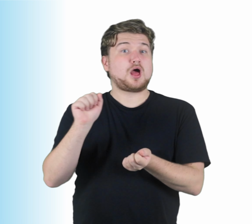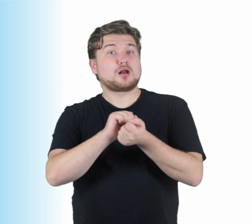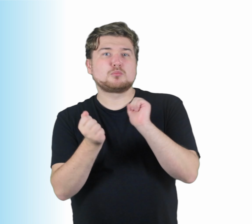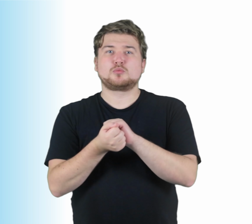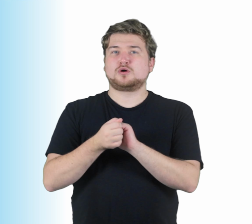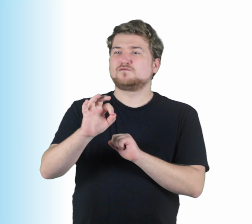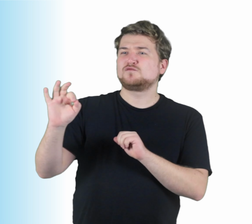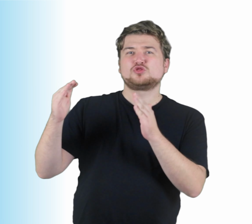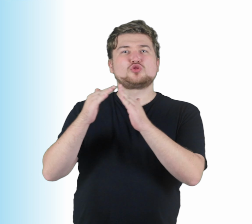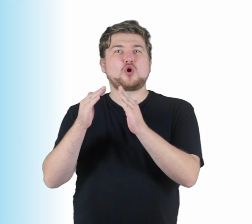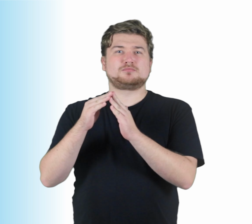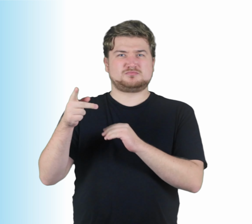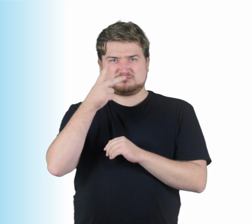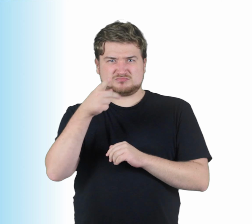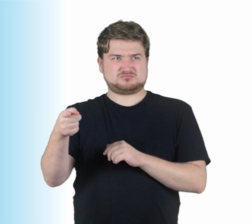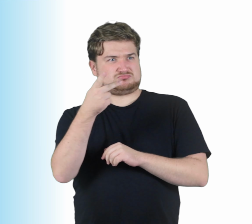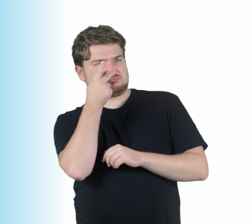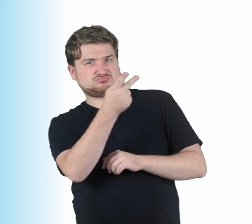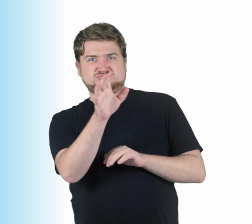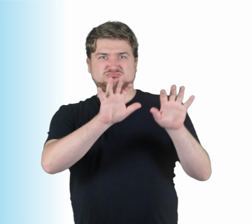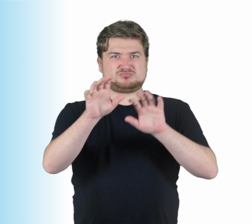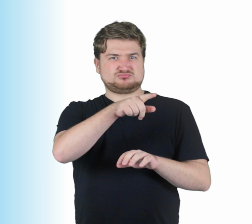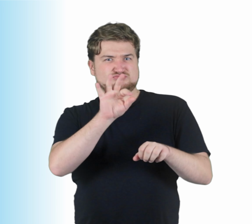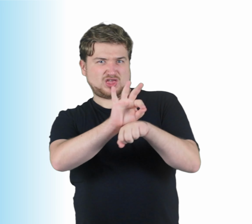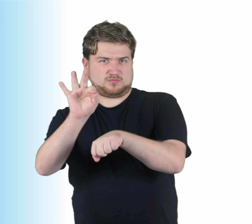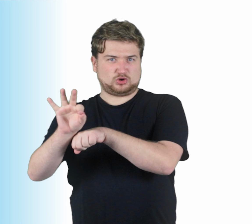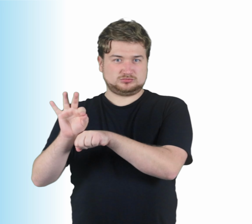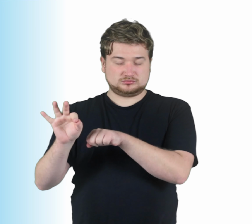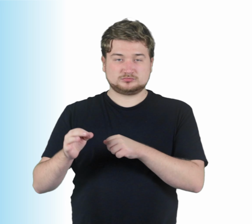lub obserwacja przemocy w domu rodzinnym.